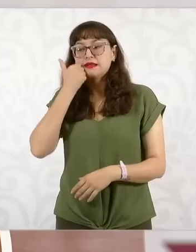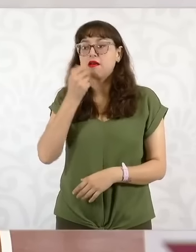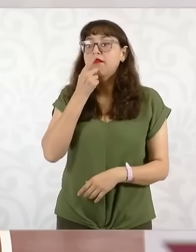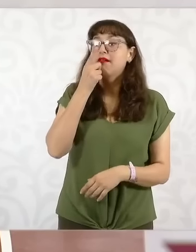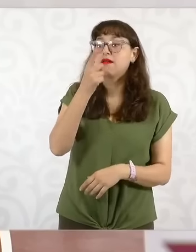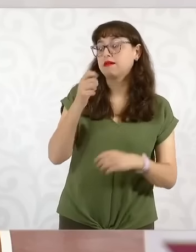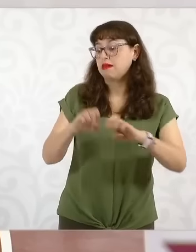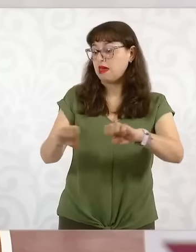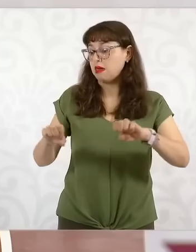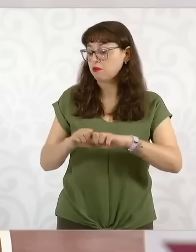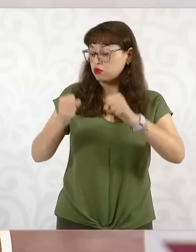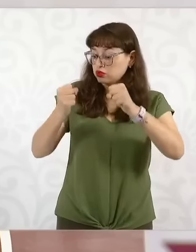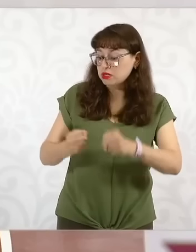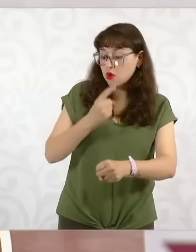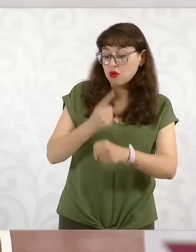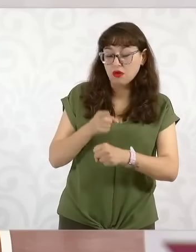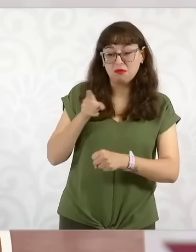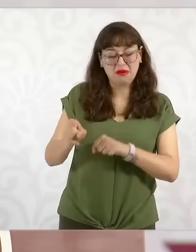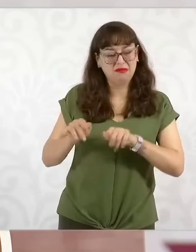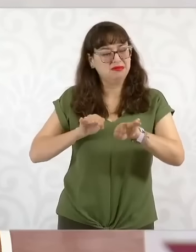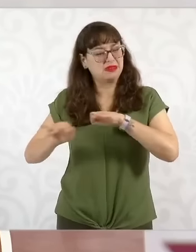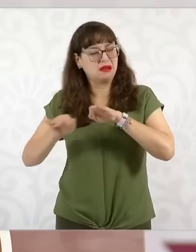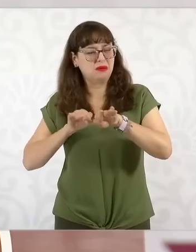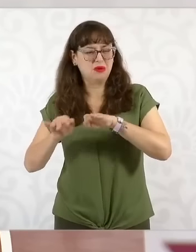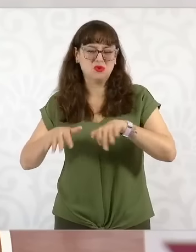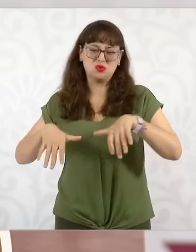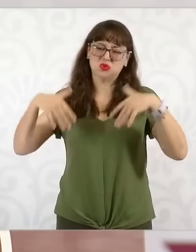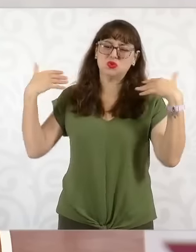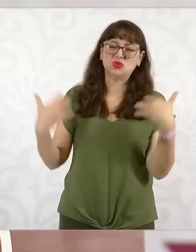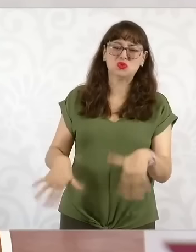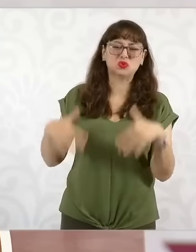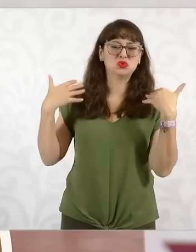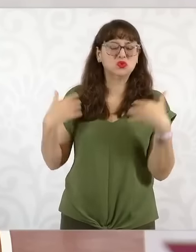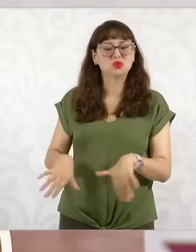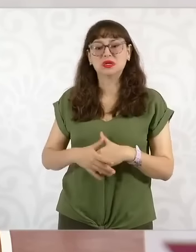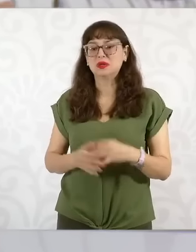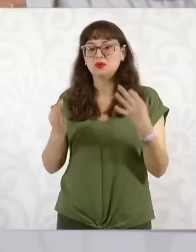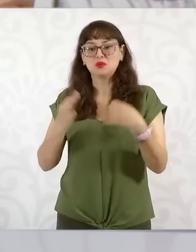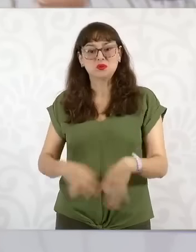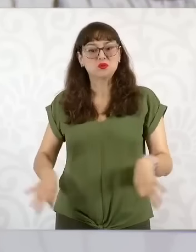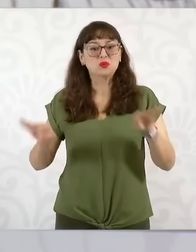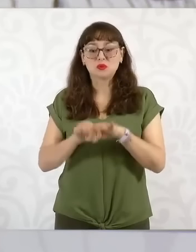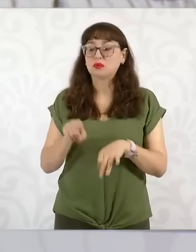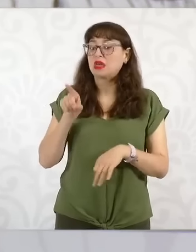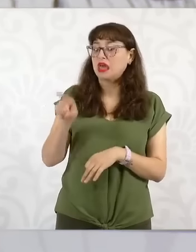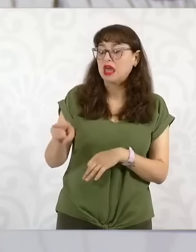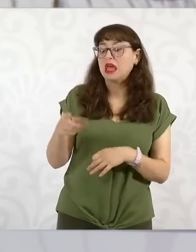El pueblo de México debe saber que eh el secretario de seguridad, el general secretario